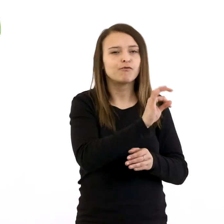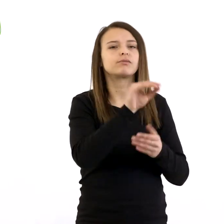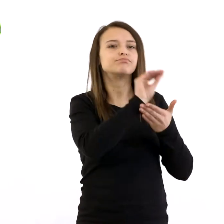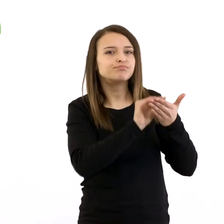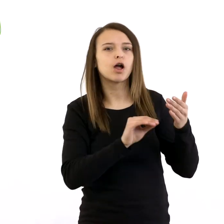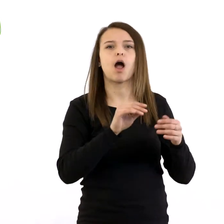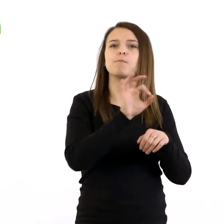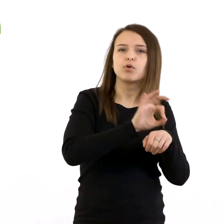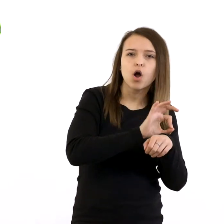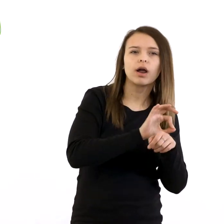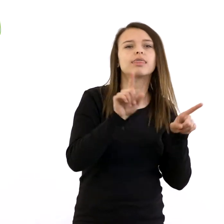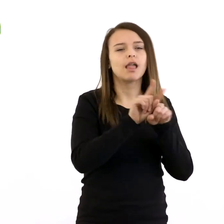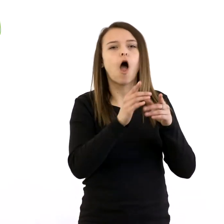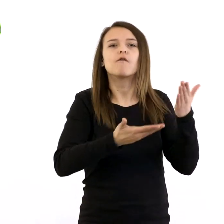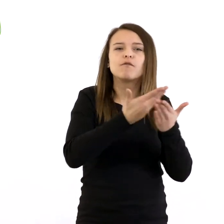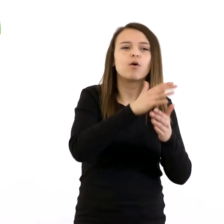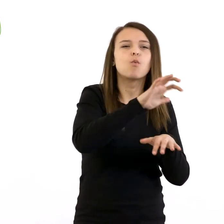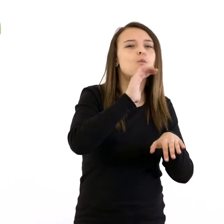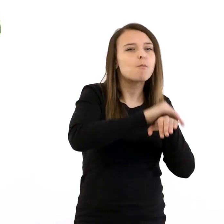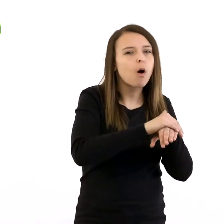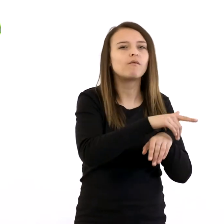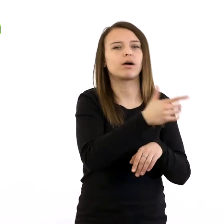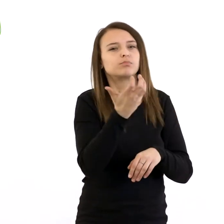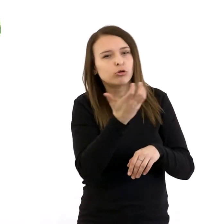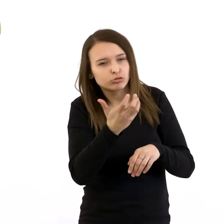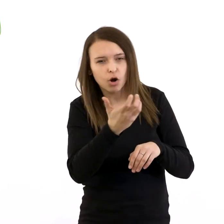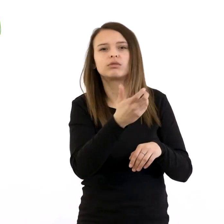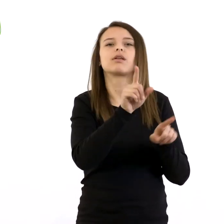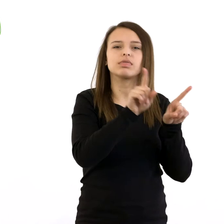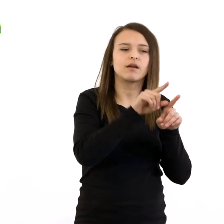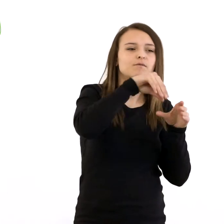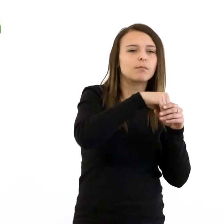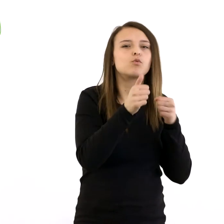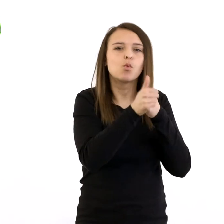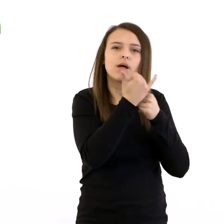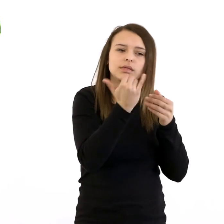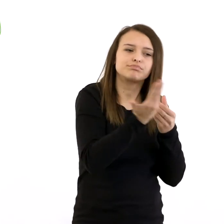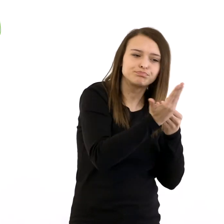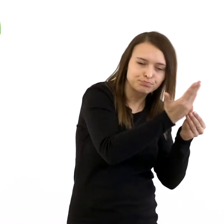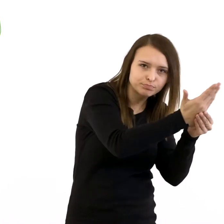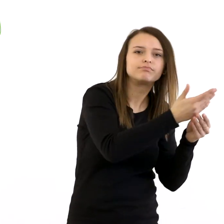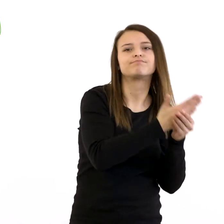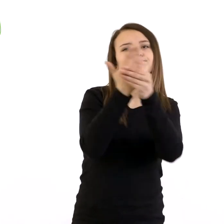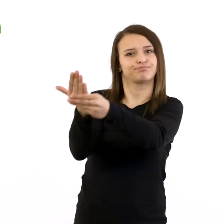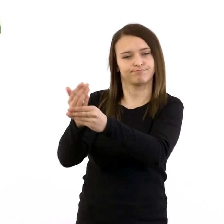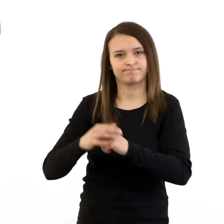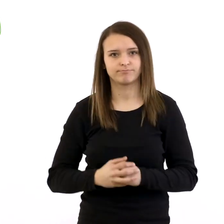może przystąpić do przygotowania opisu projektu i oferty sponsorskiej ze wszystkimi załącznikami.